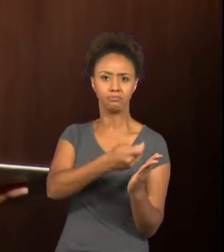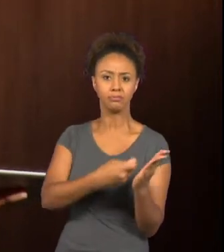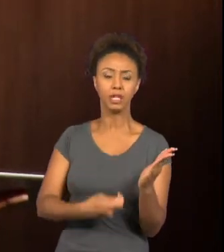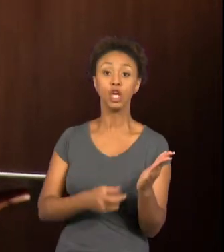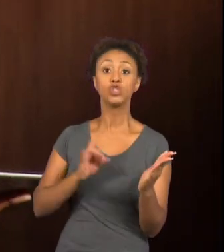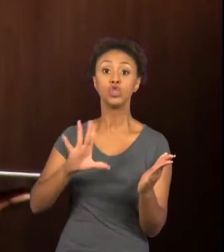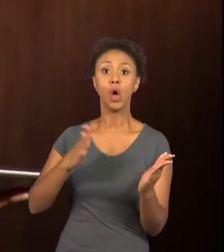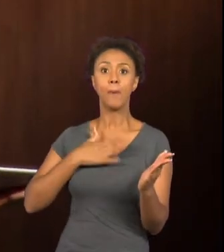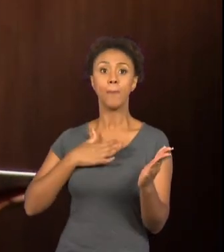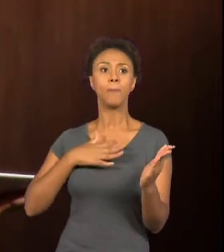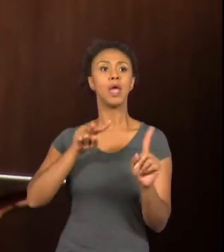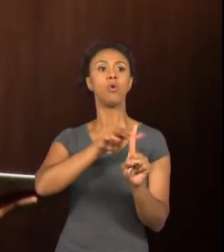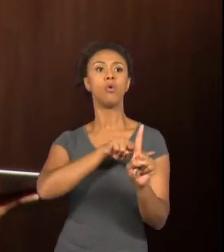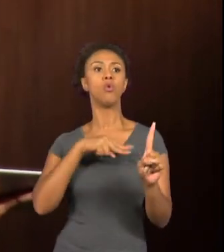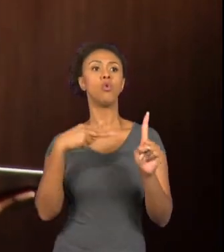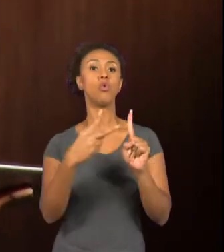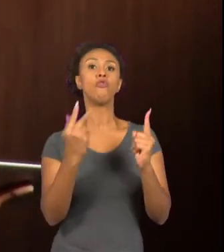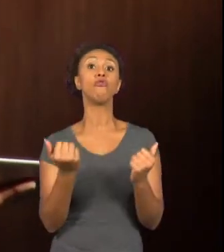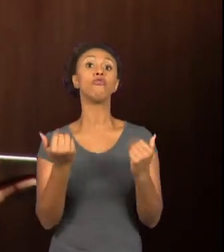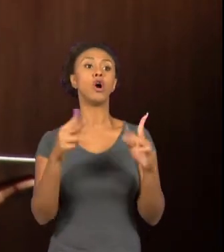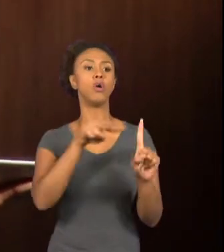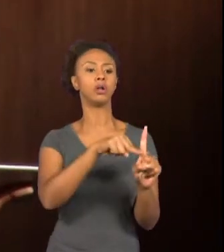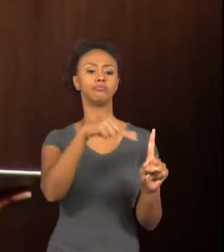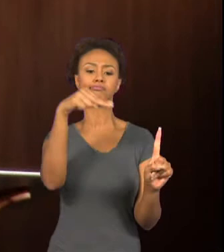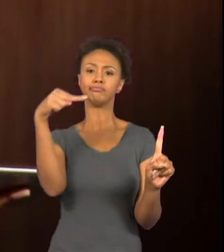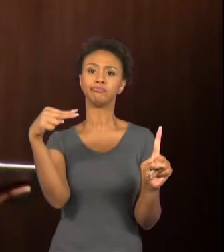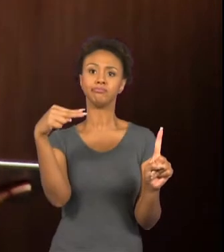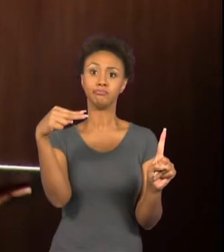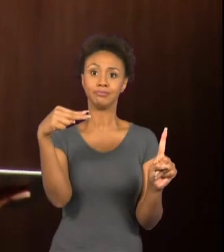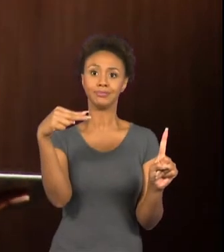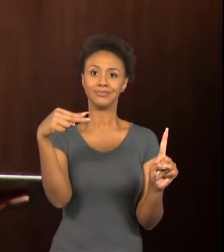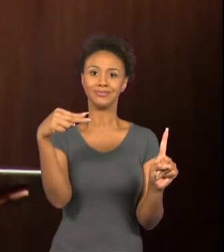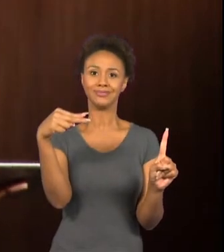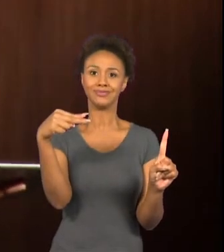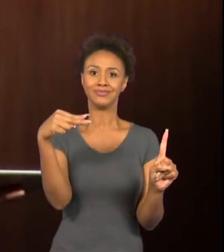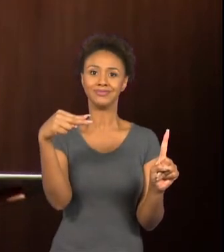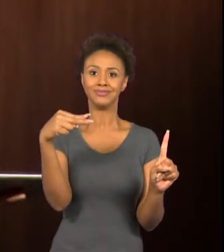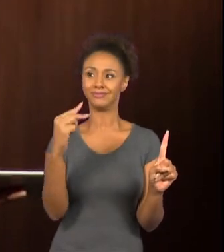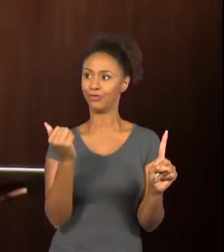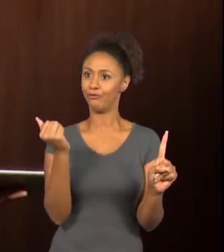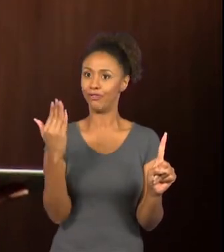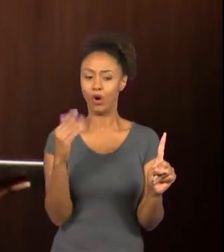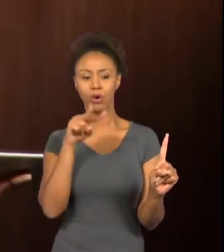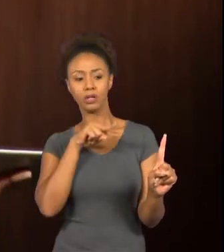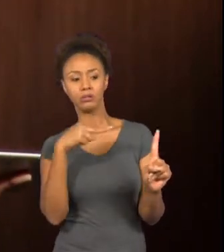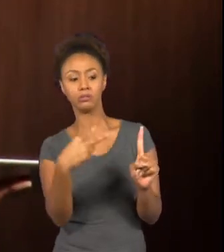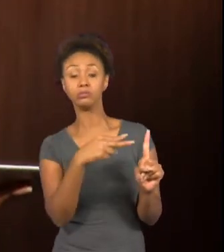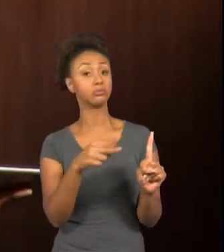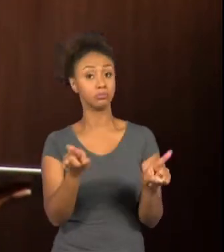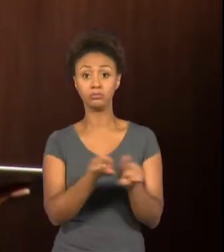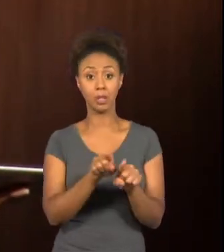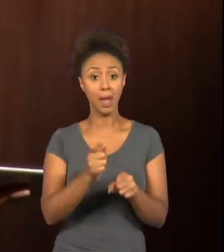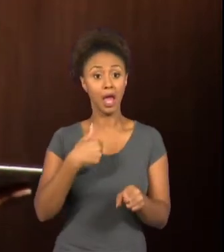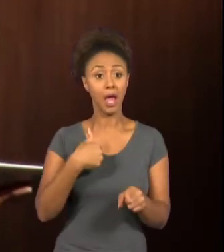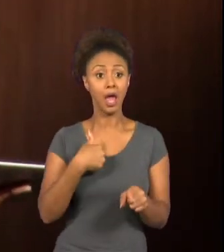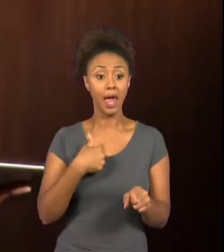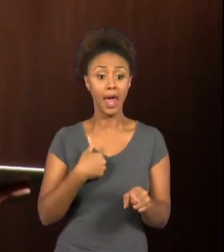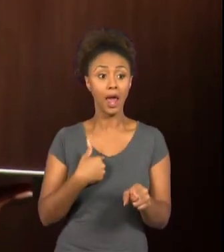OBJETIVA, MAS EXTERNA, OS FATOS, MAS TAMBÉM UMA VISÃO DE DENTRO, COMO ASSIM?